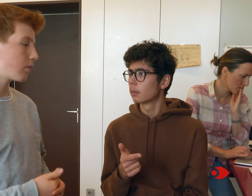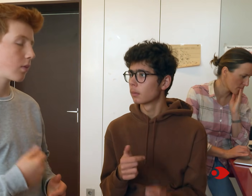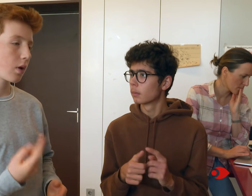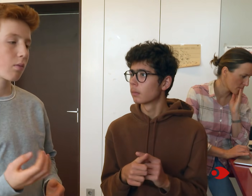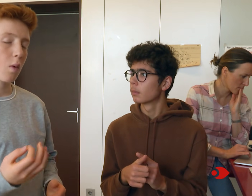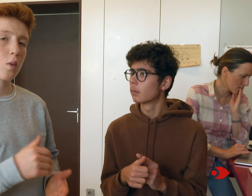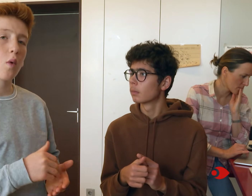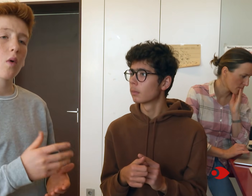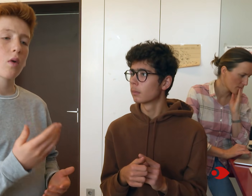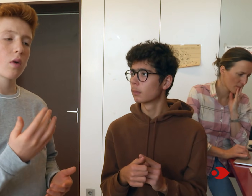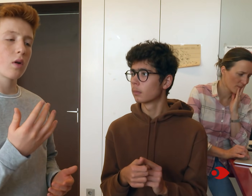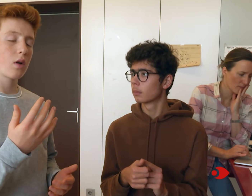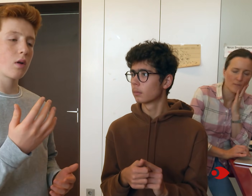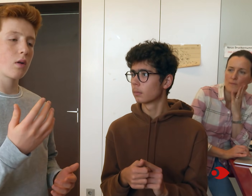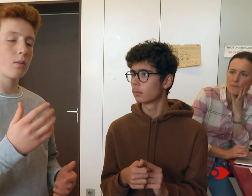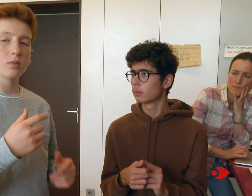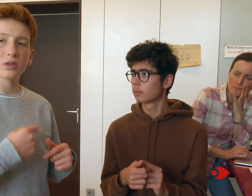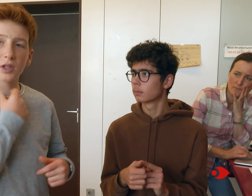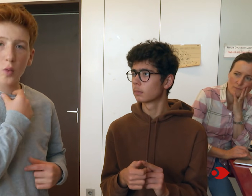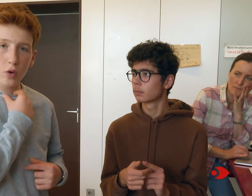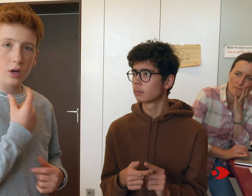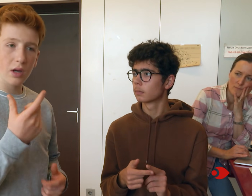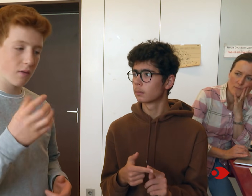Genau, und dann brauchen wir noch Security,